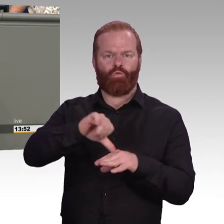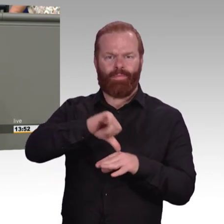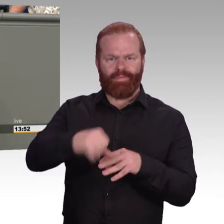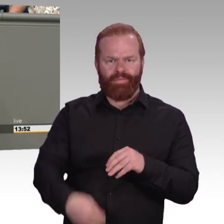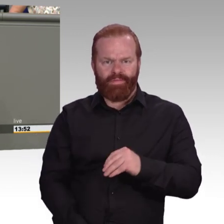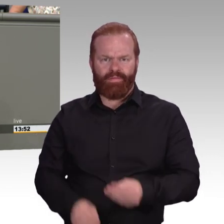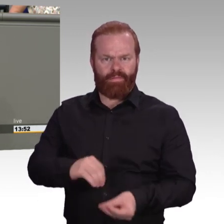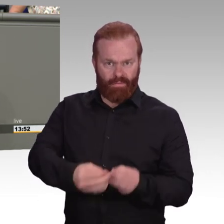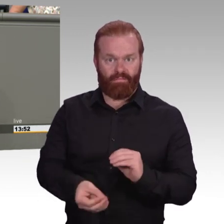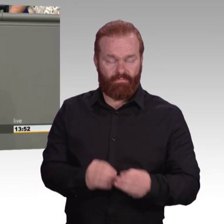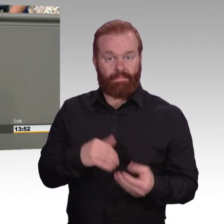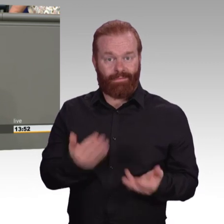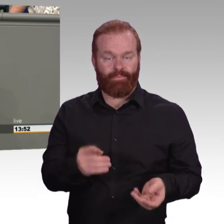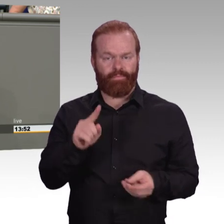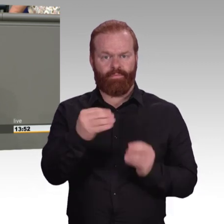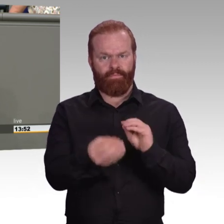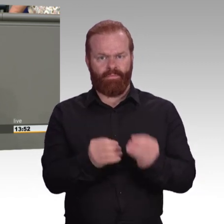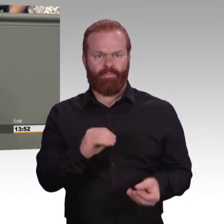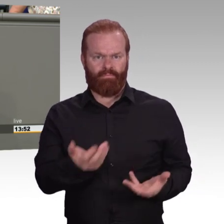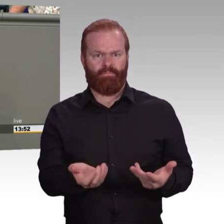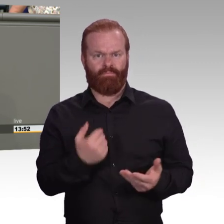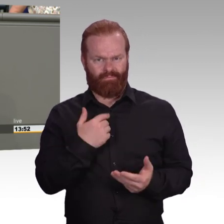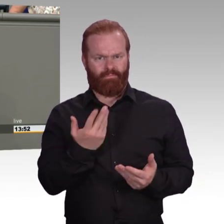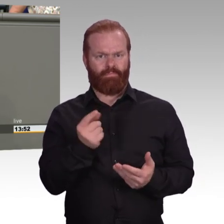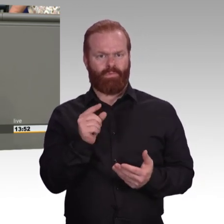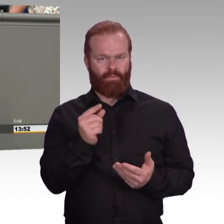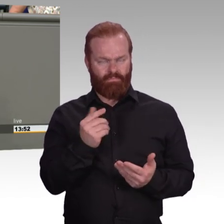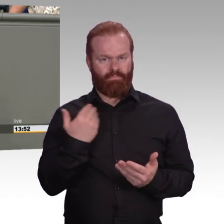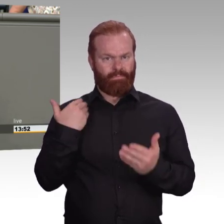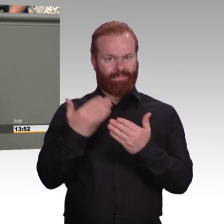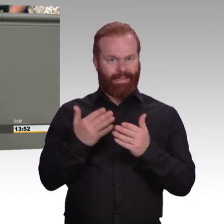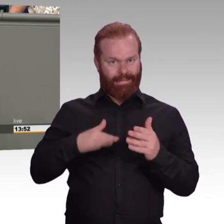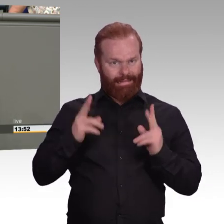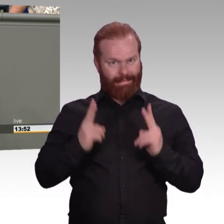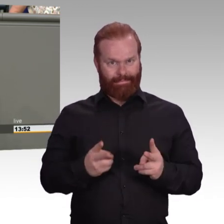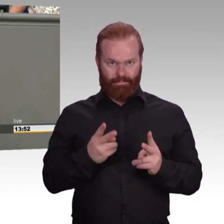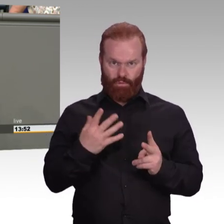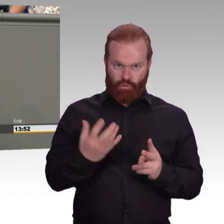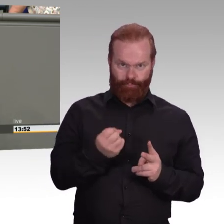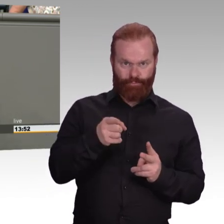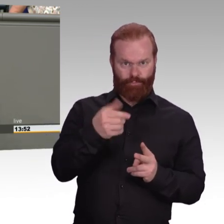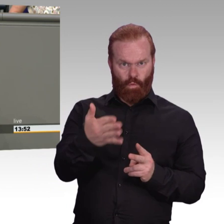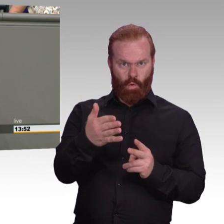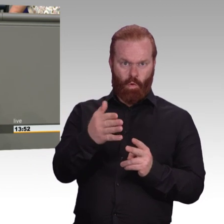die ignorieren wir Erwachsenen nur um so lieber und sehr gerne und dann, wenn wir die Kinder dann mit unseren ökonomisch